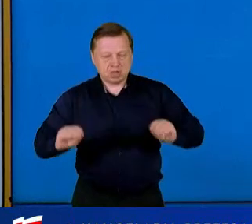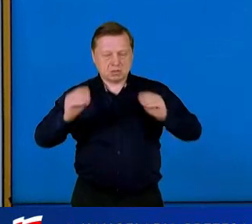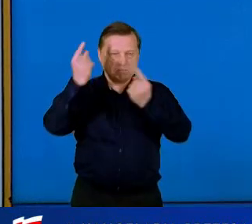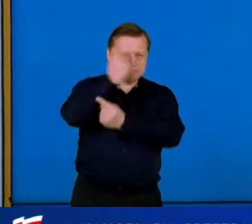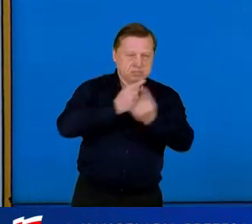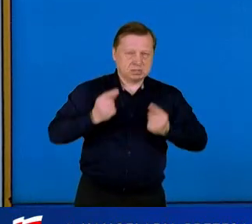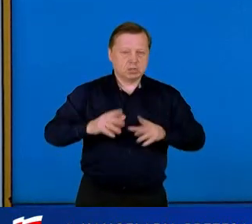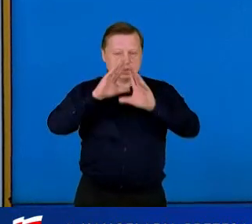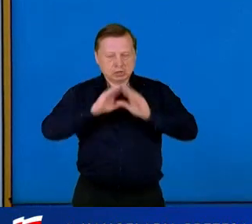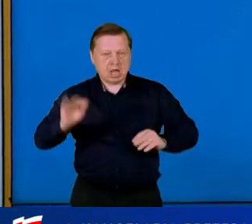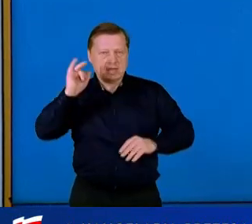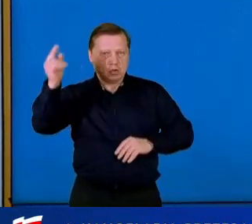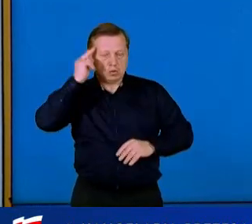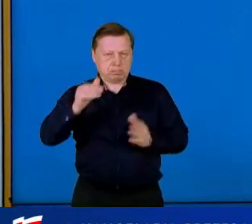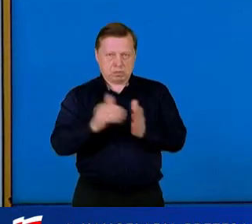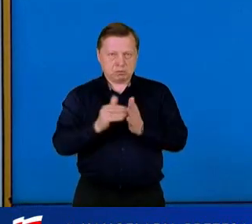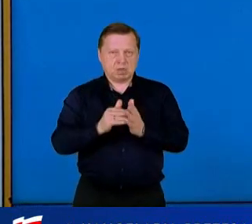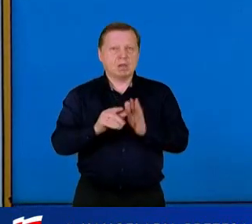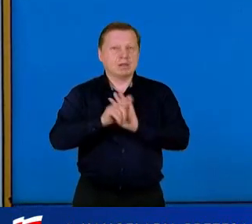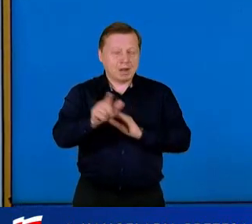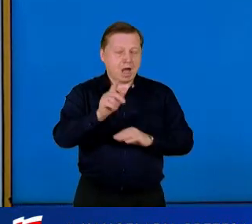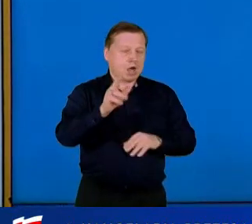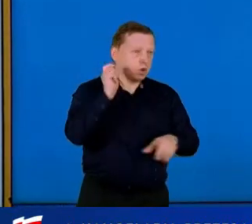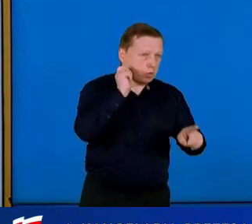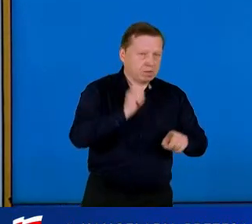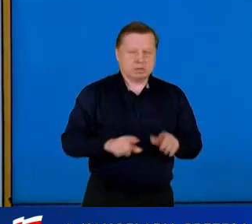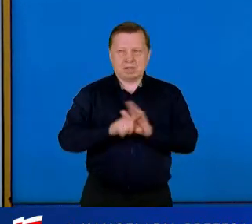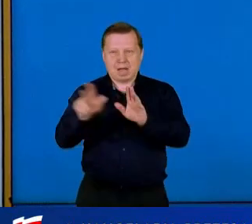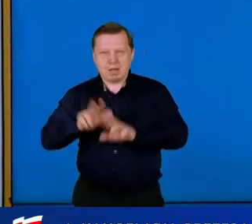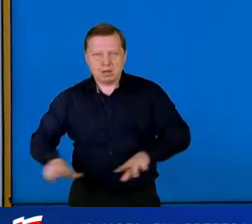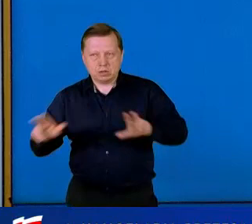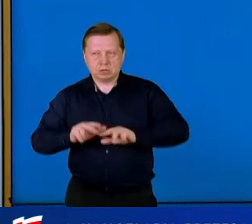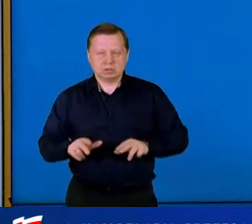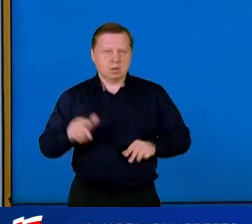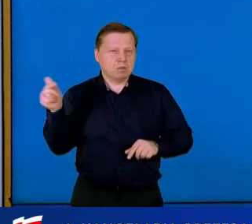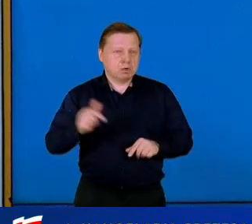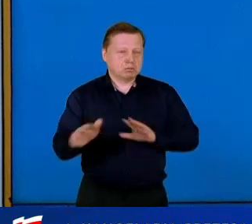Szacunku i zrozumienia dla kobiet, dla rodzin i potrzebujemy troski o dzieci.